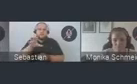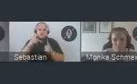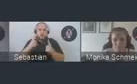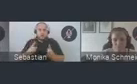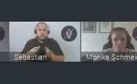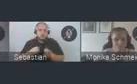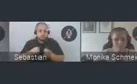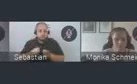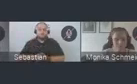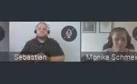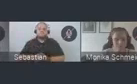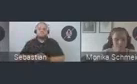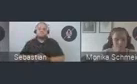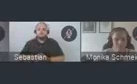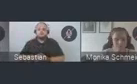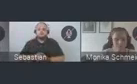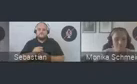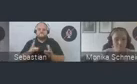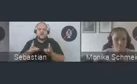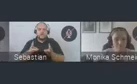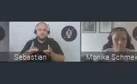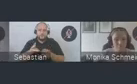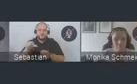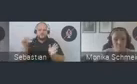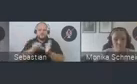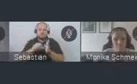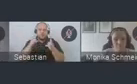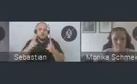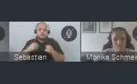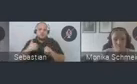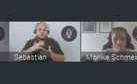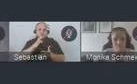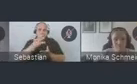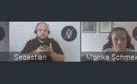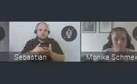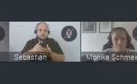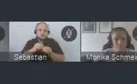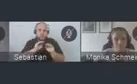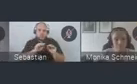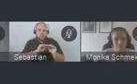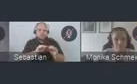2,5 tys. uczestników i uczestniczek warsztatów. Tysiąc osób skorzystało z naszego kursu online.